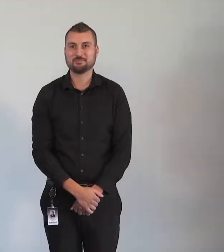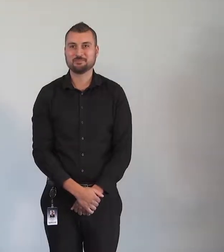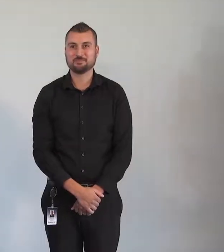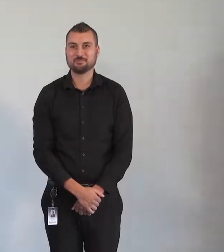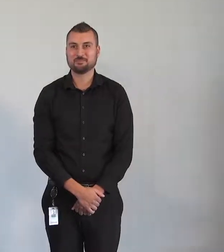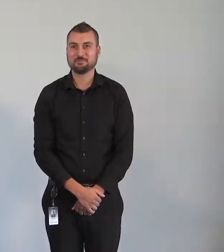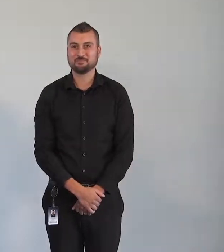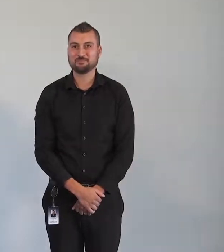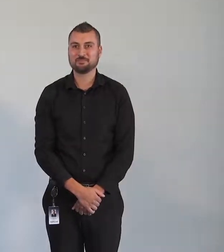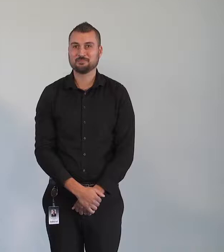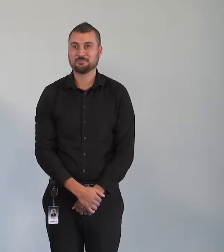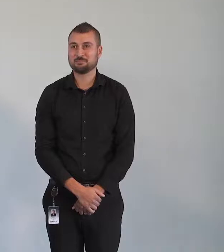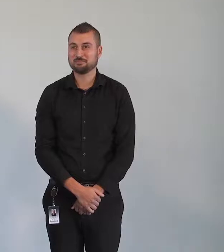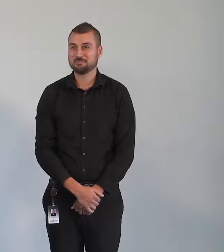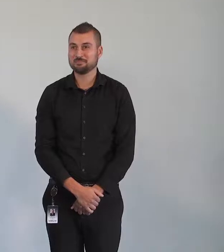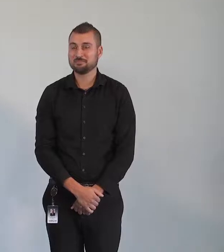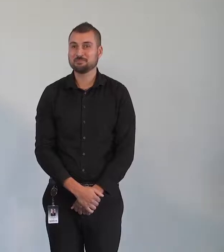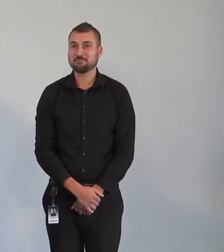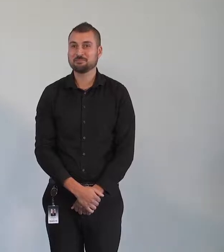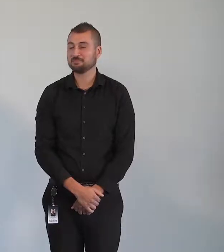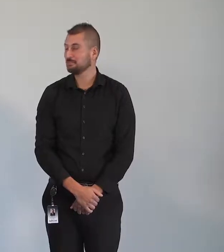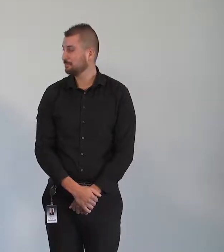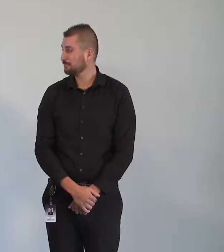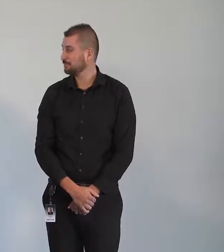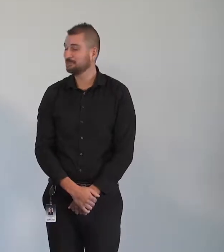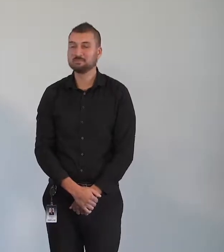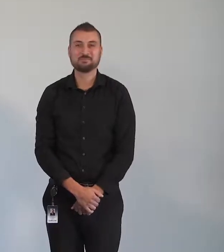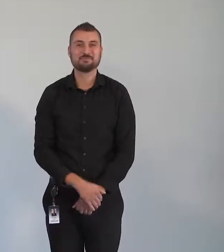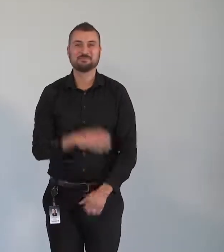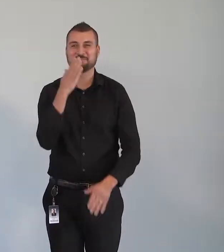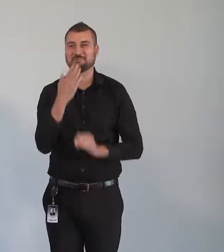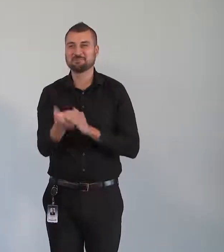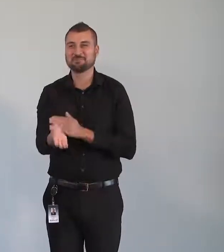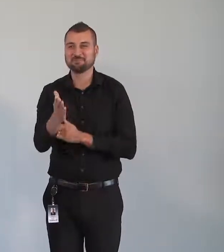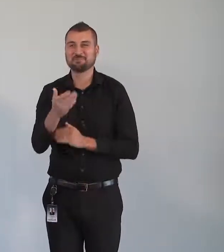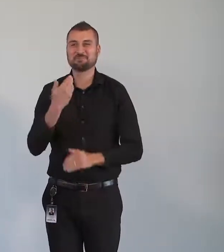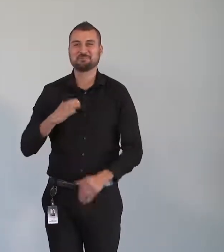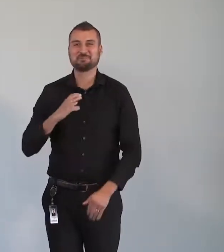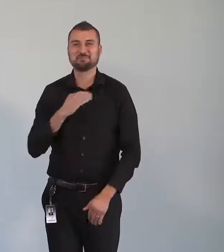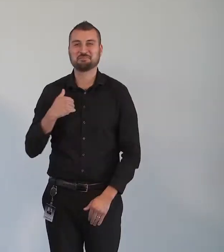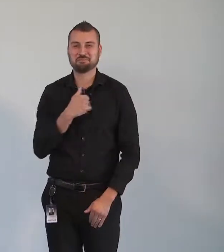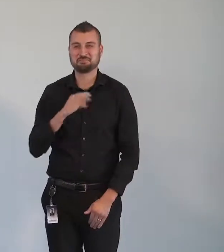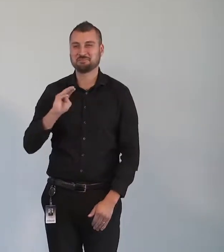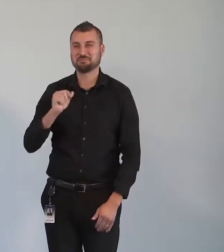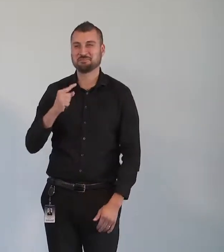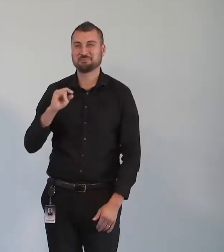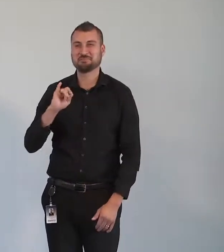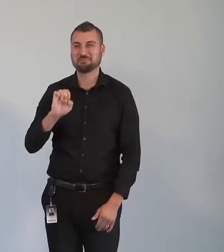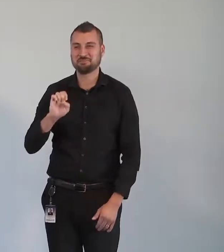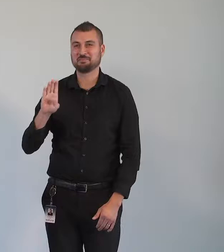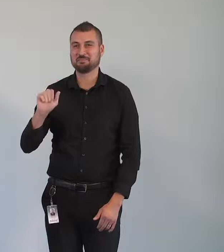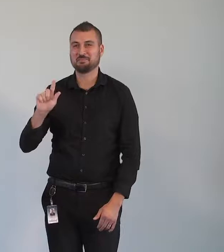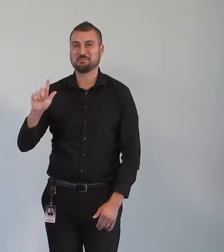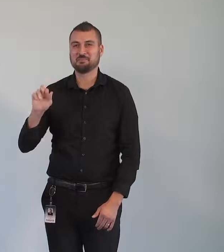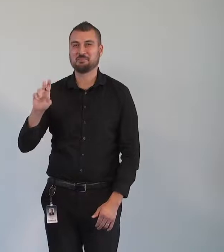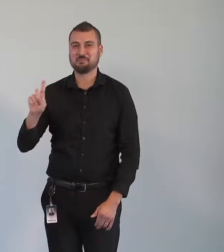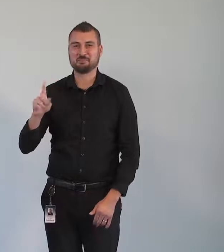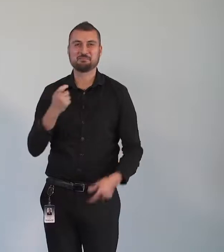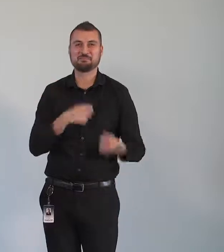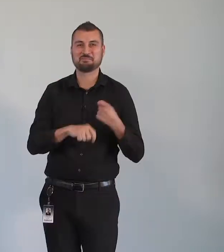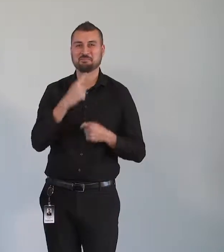está bien, buenos días, soy miembro del consejo Maggie Ballard reemplazando al alcalde Whipple, está en